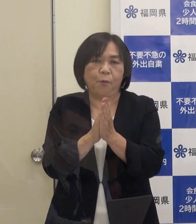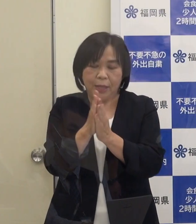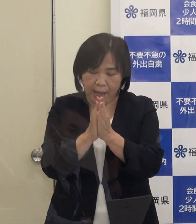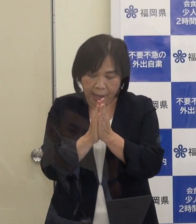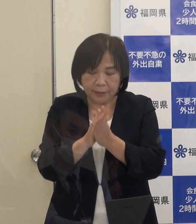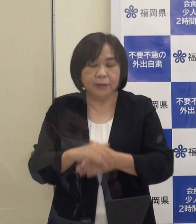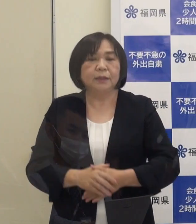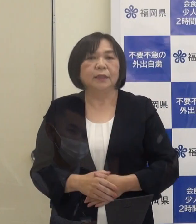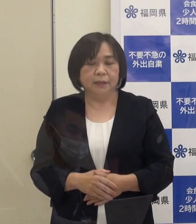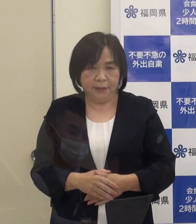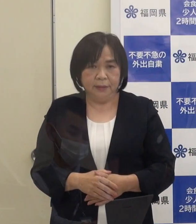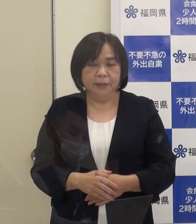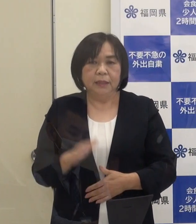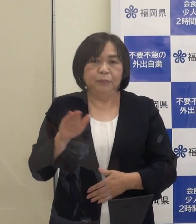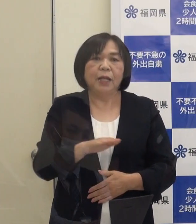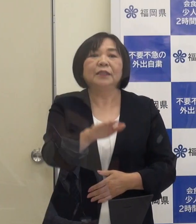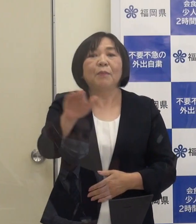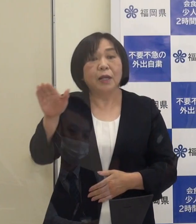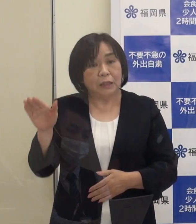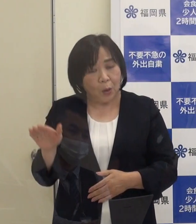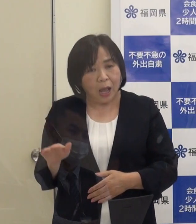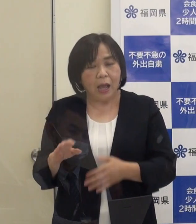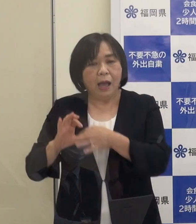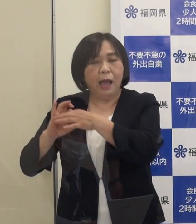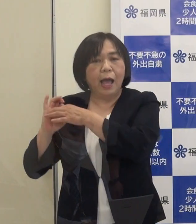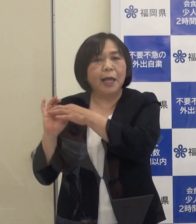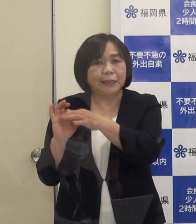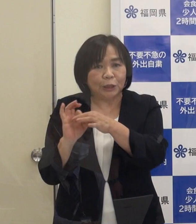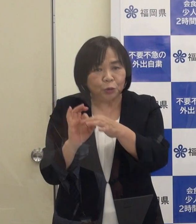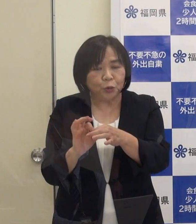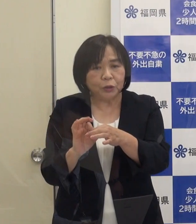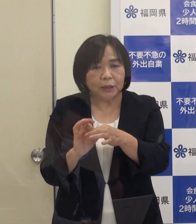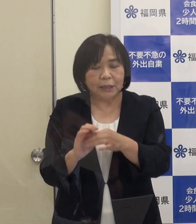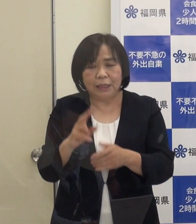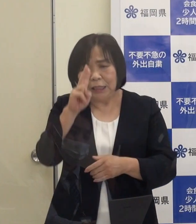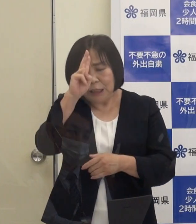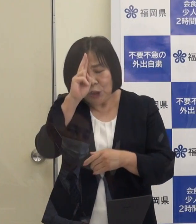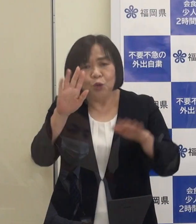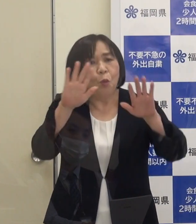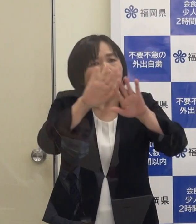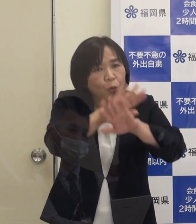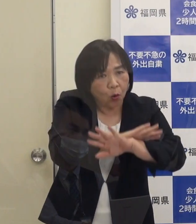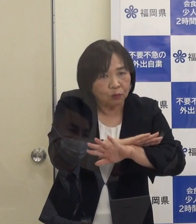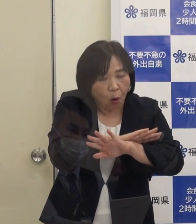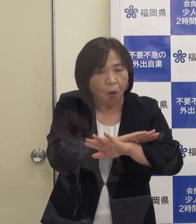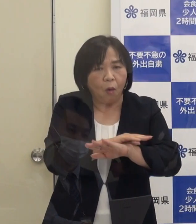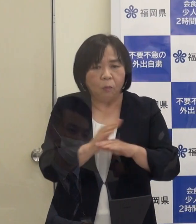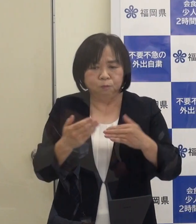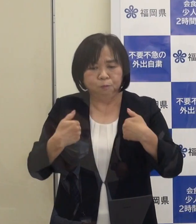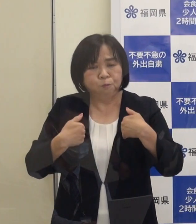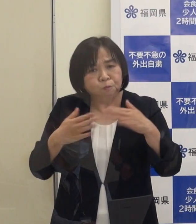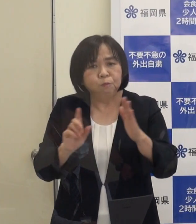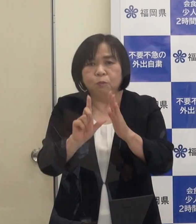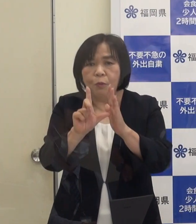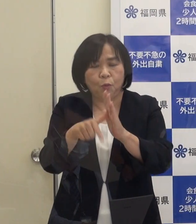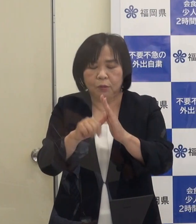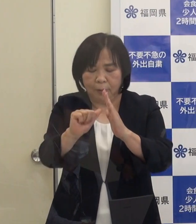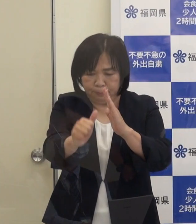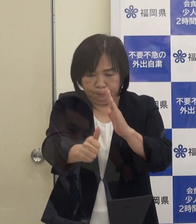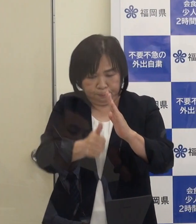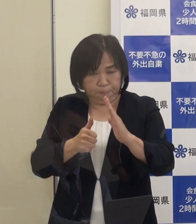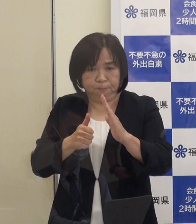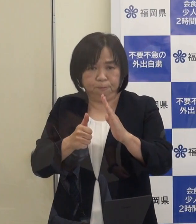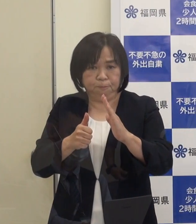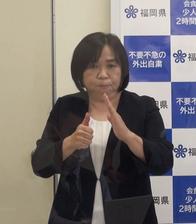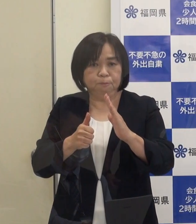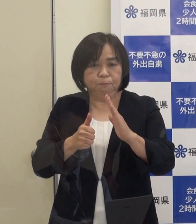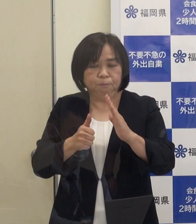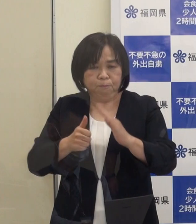県民の皆さんには 引き続き日中を含め不要不急の外出自粛を徹底し